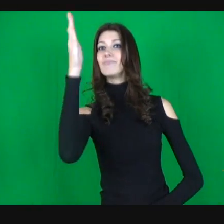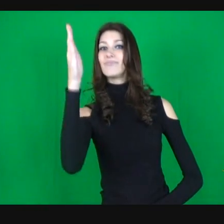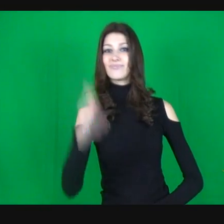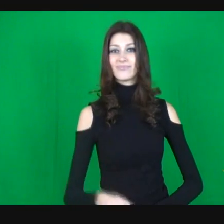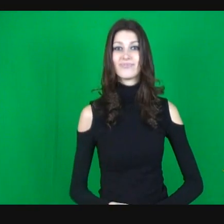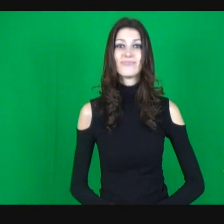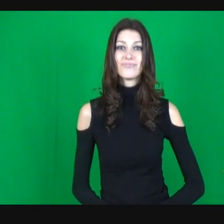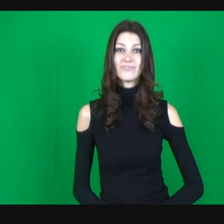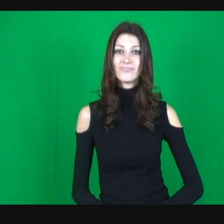Sous-titre incrusté par Pixelc@m Multimédia